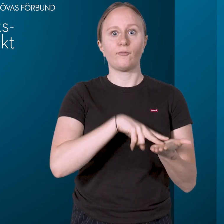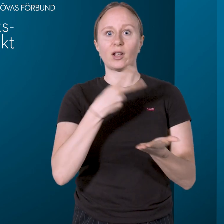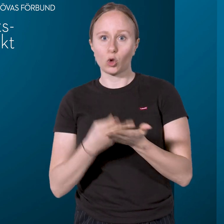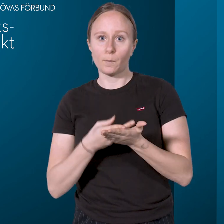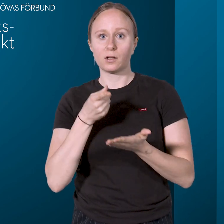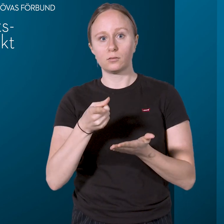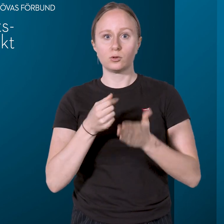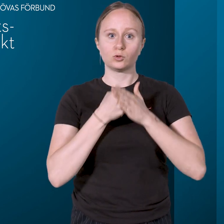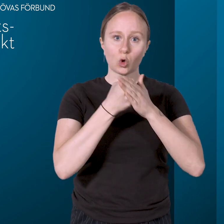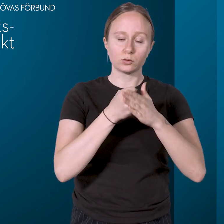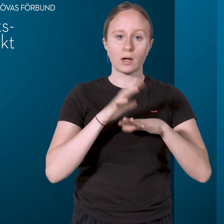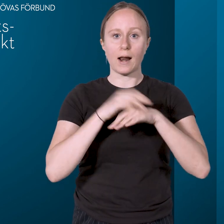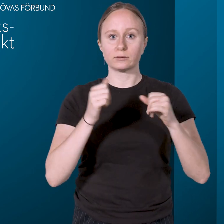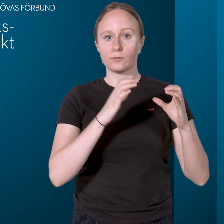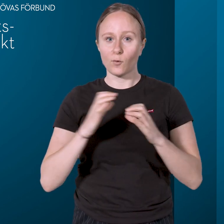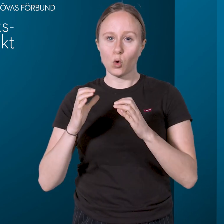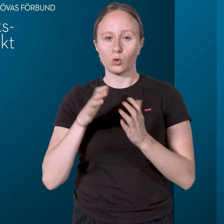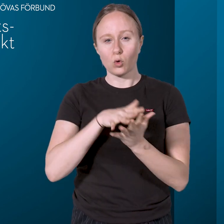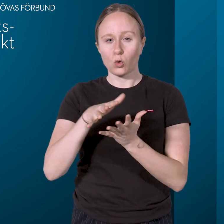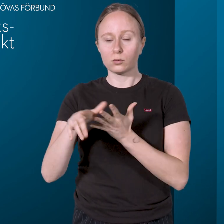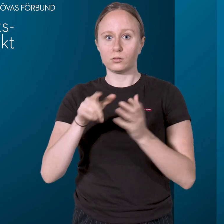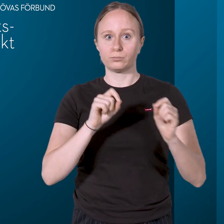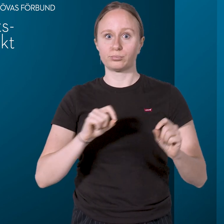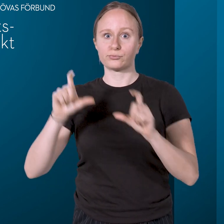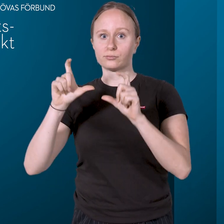Tvärtom ökar social- och hälsovårdens kostnader -